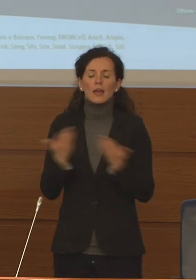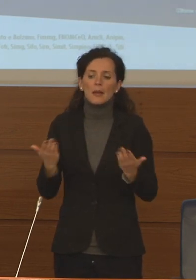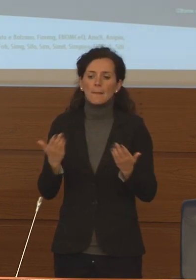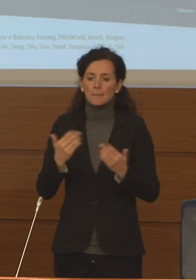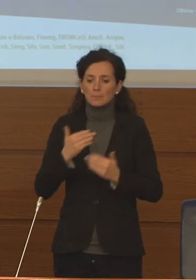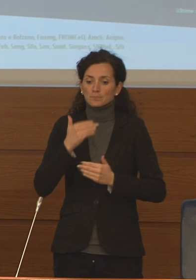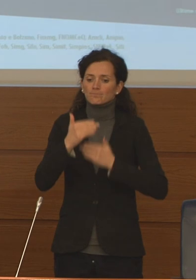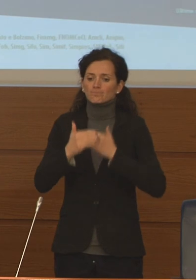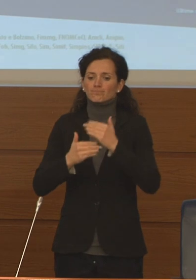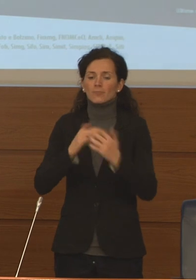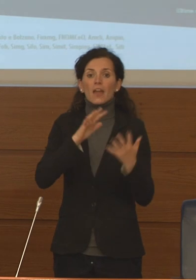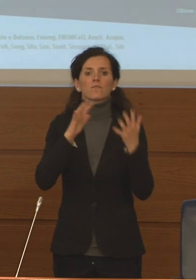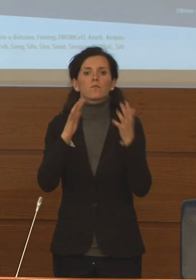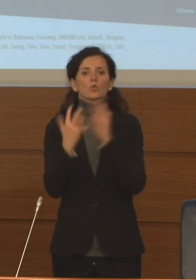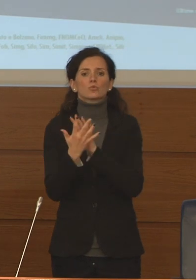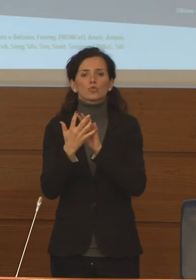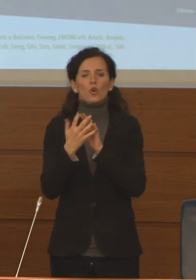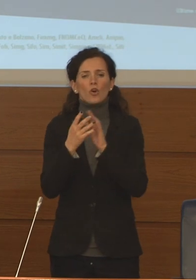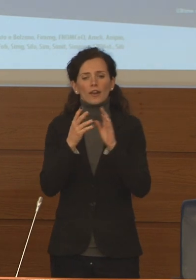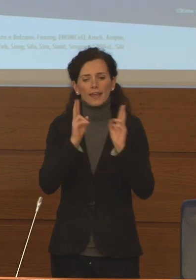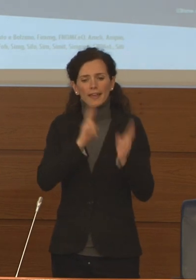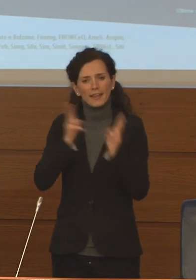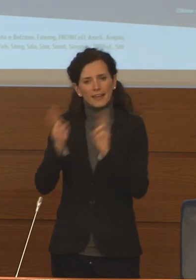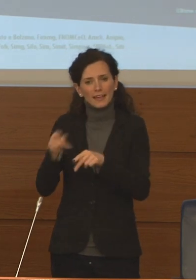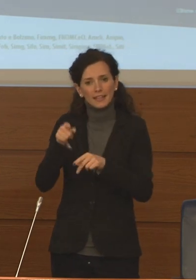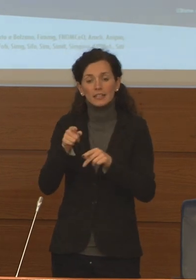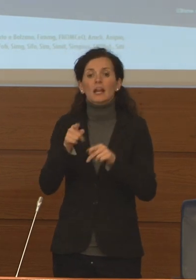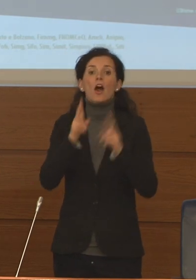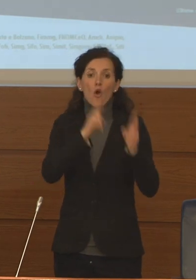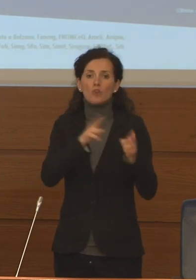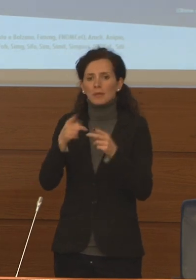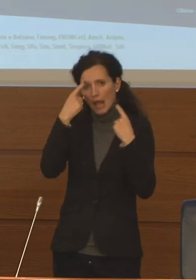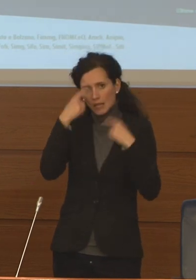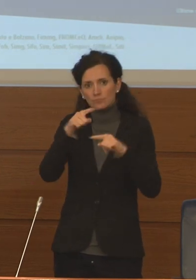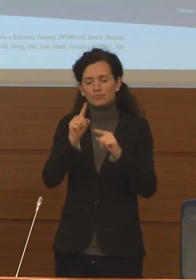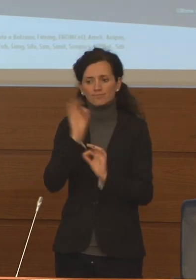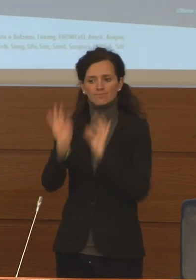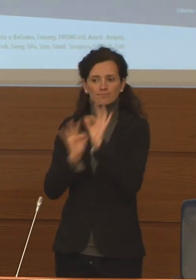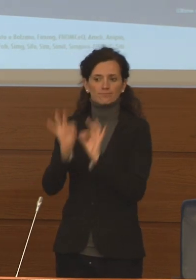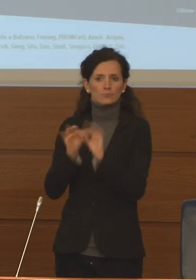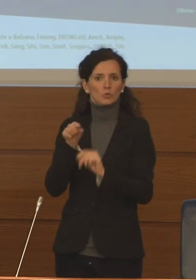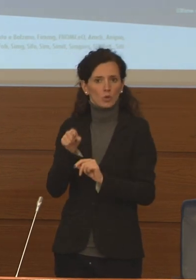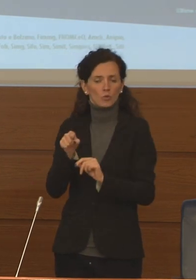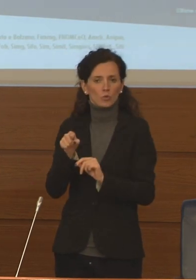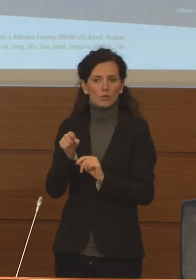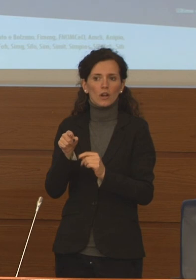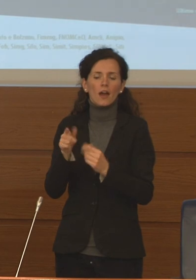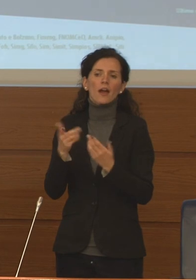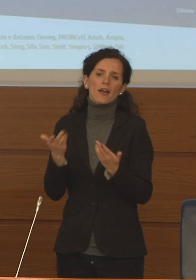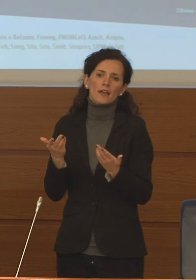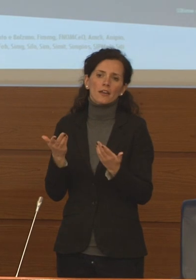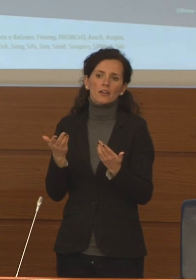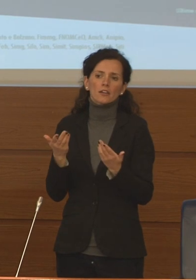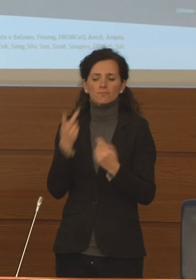che sta seguendo l'ospedale che l'ha in carico e che viene considerato normale rispetto alla evoluzione clinica.